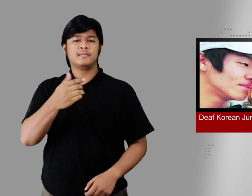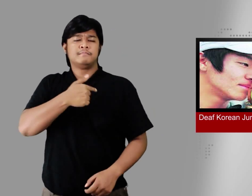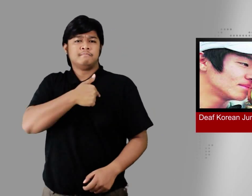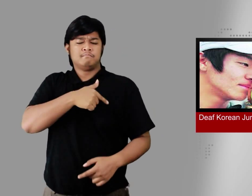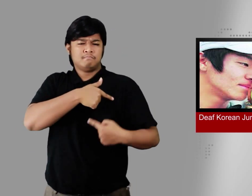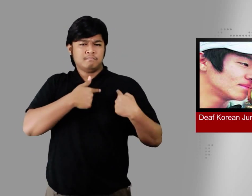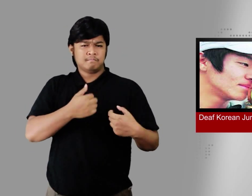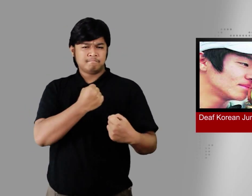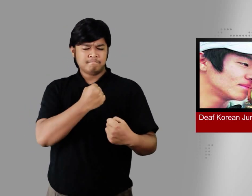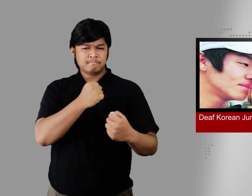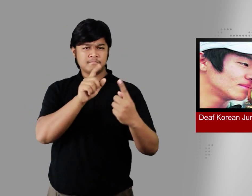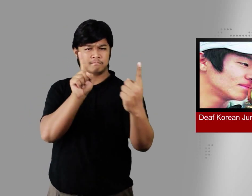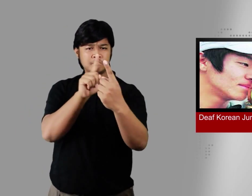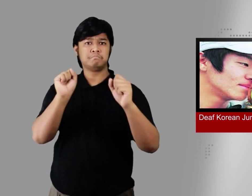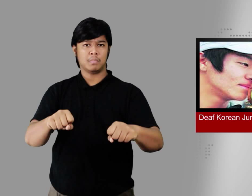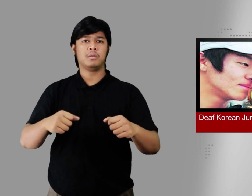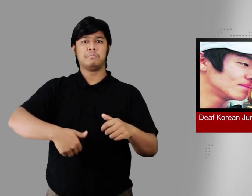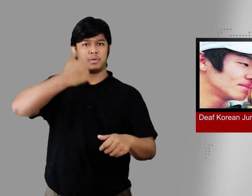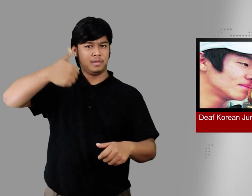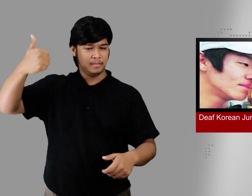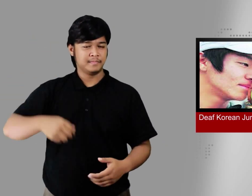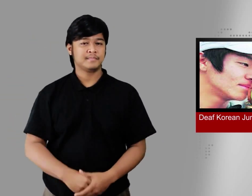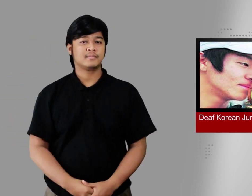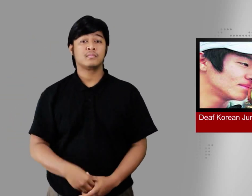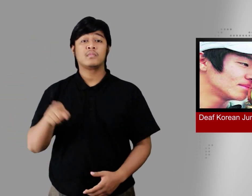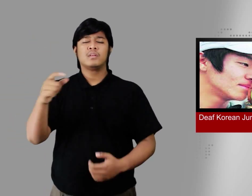.. melalui corak permainan, gerak geri pihak lawan dan juga merasai keseimbangan lantunan bola dari gerak hatinya.